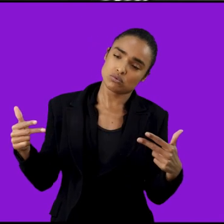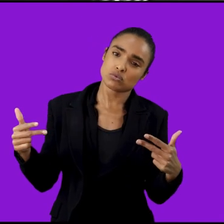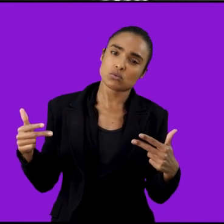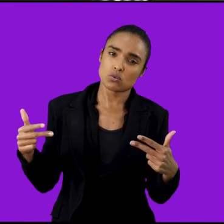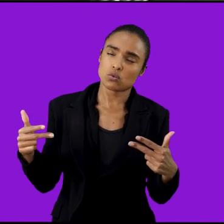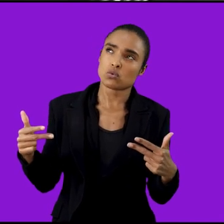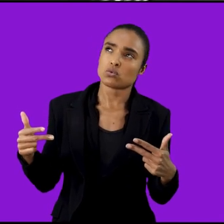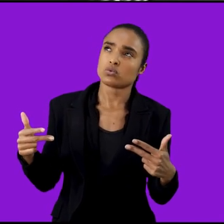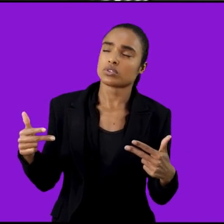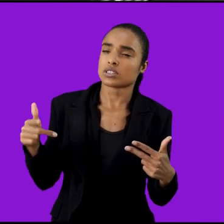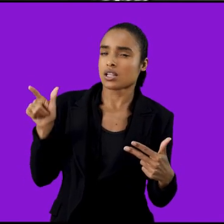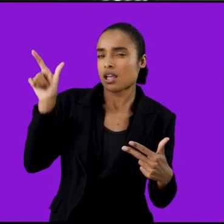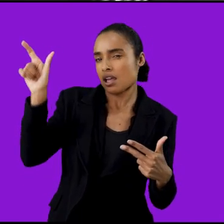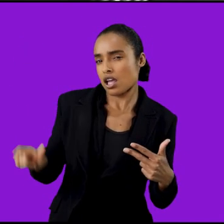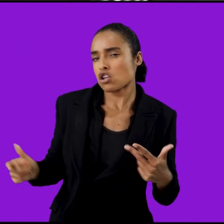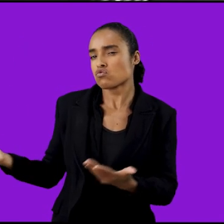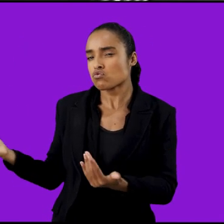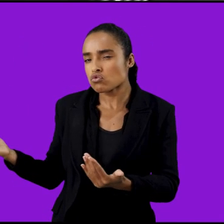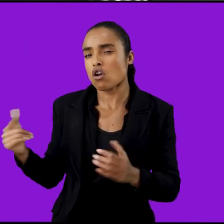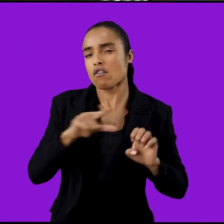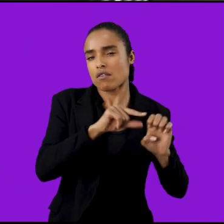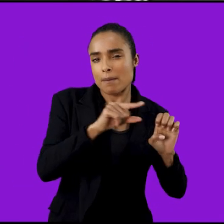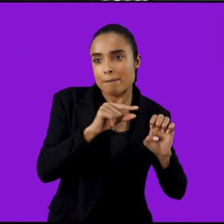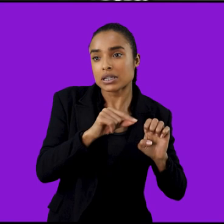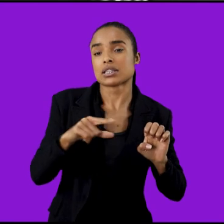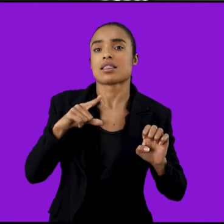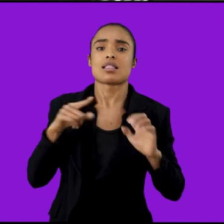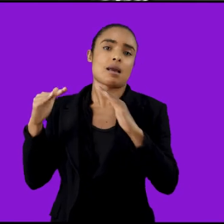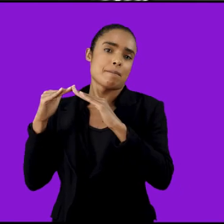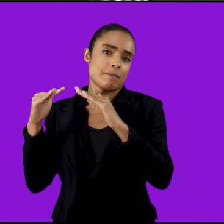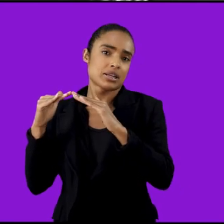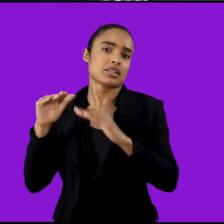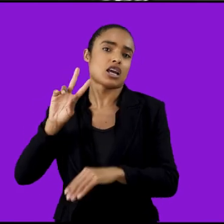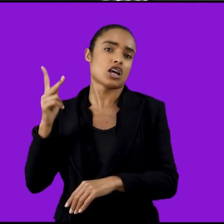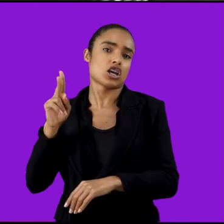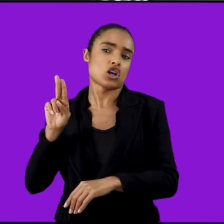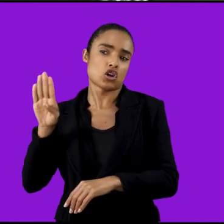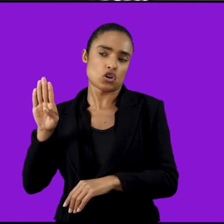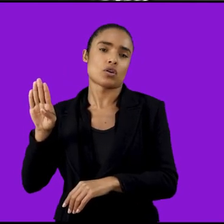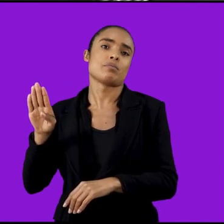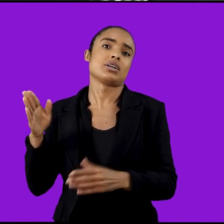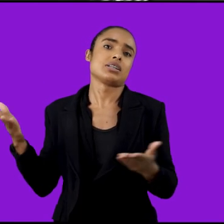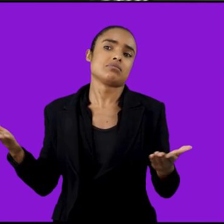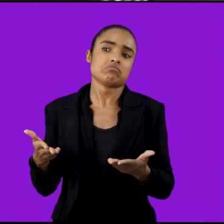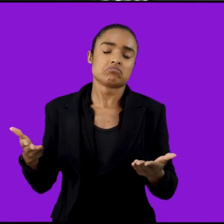de. Do pessoal que tá empreendendo que passou pela. Pela Casa Preta Hub. E aí me remeteu